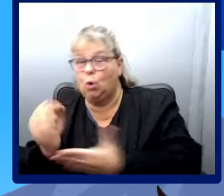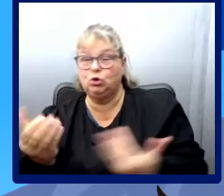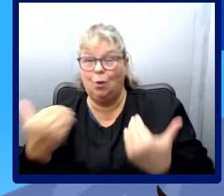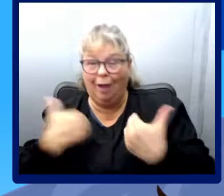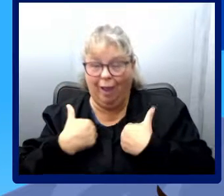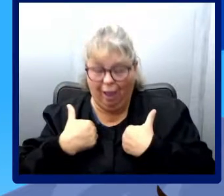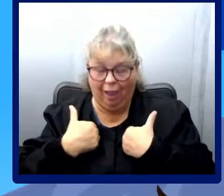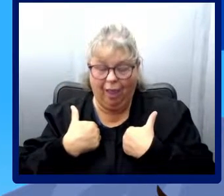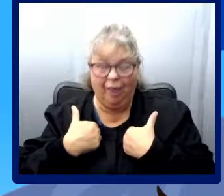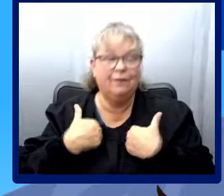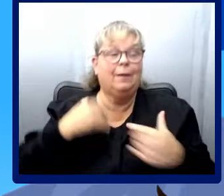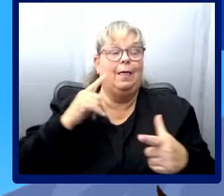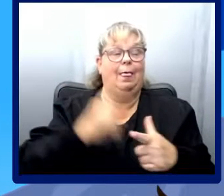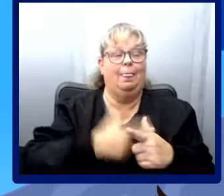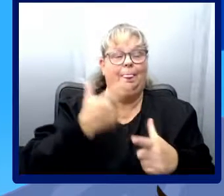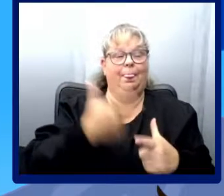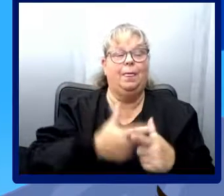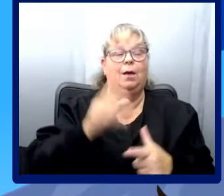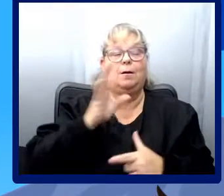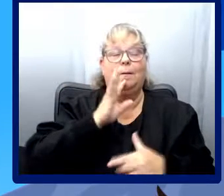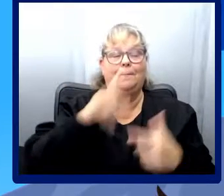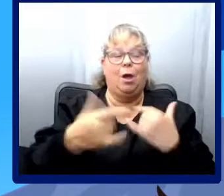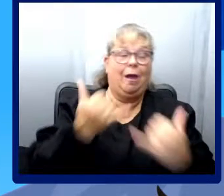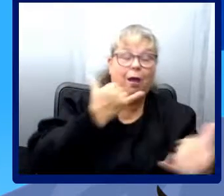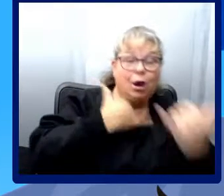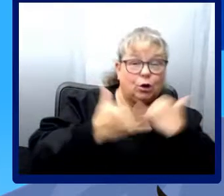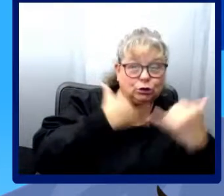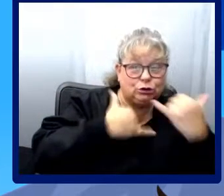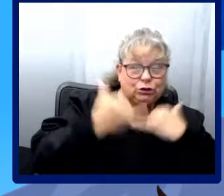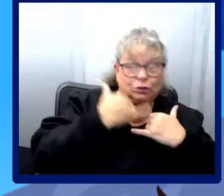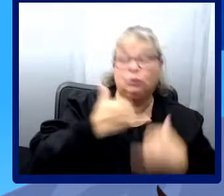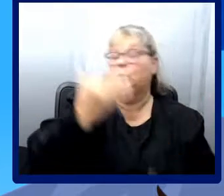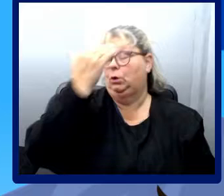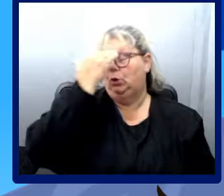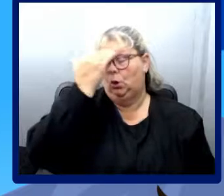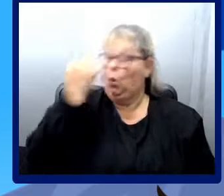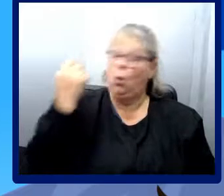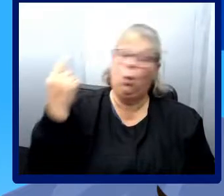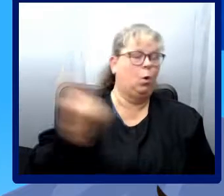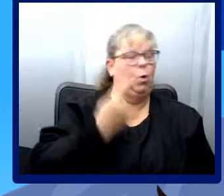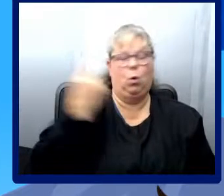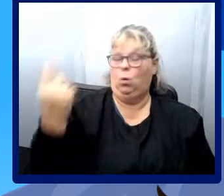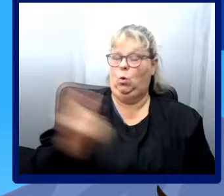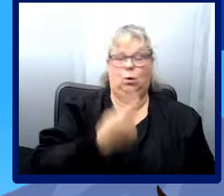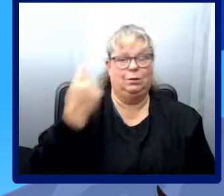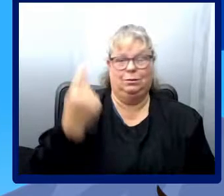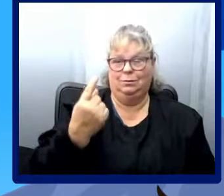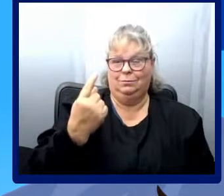y luego hablaré un poco sobre los errores en el flujo porque siempre sabemos que algo impredecible puede suceder